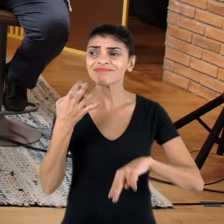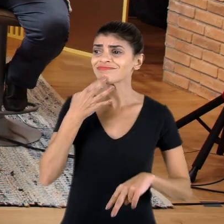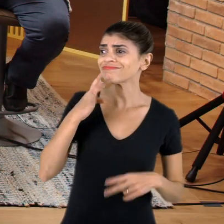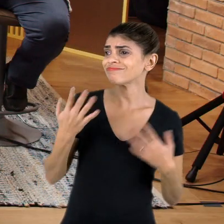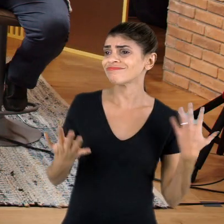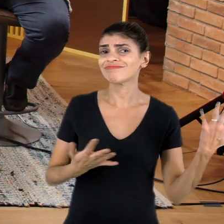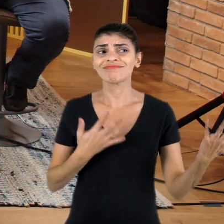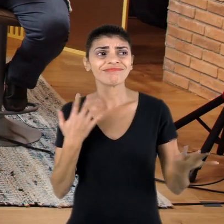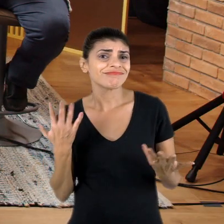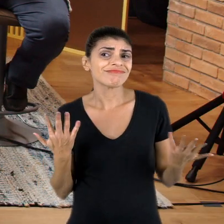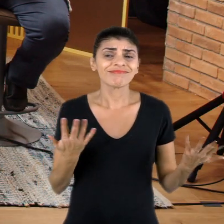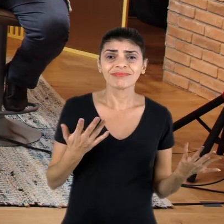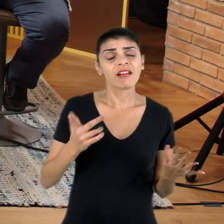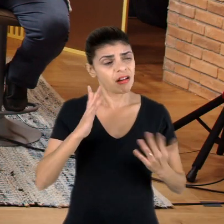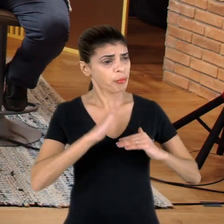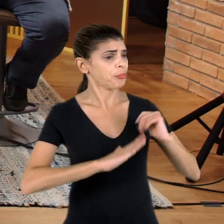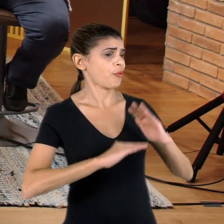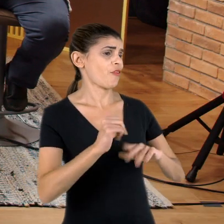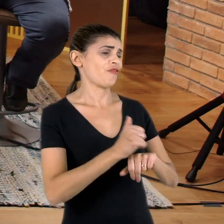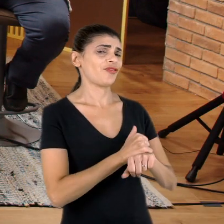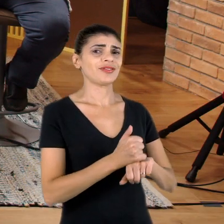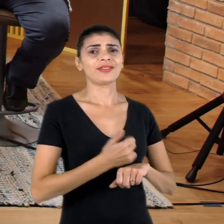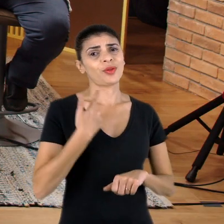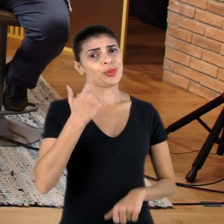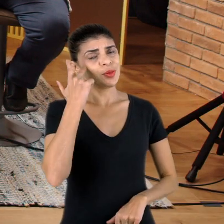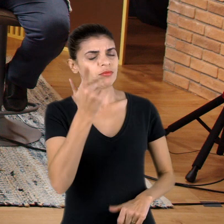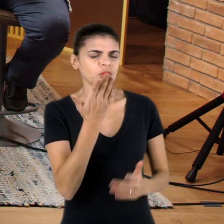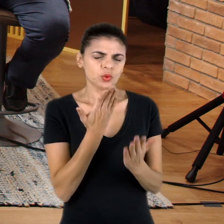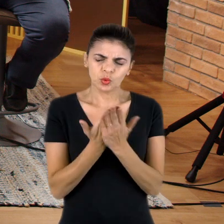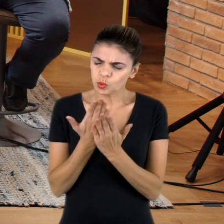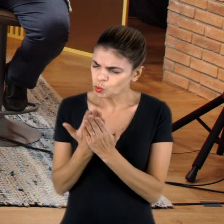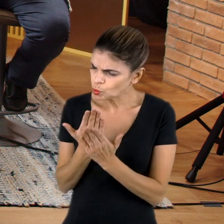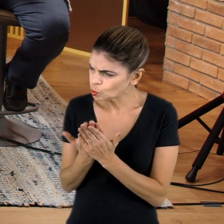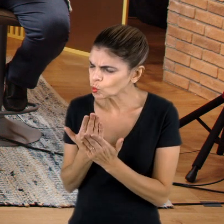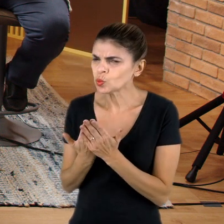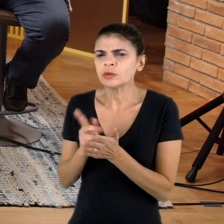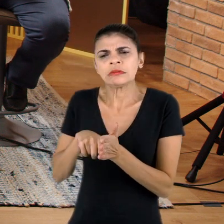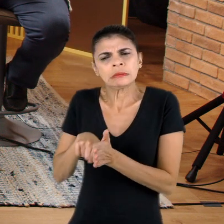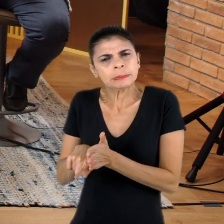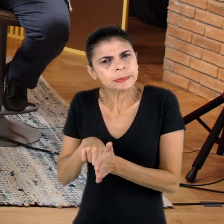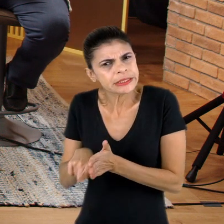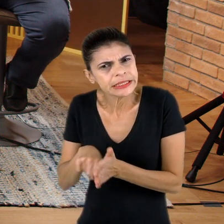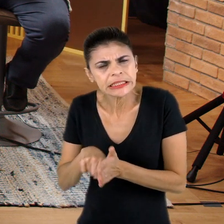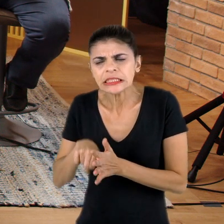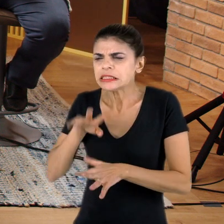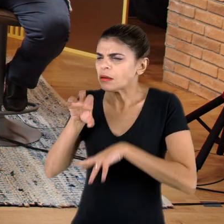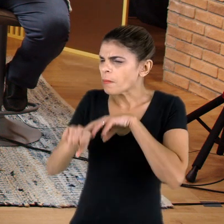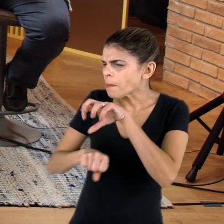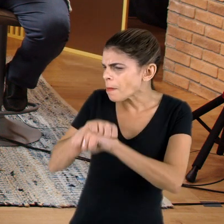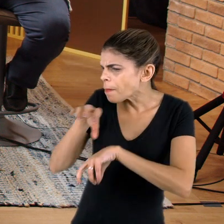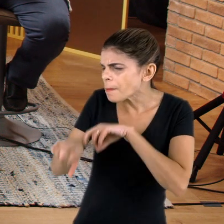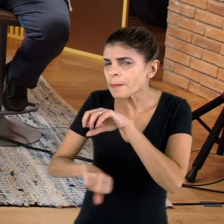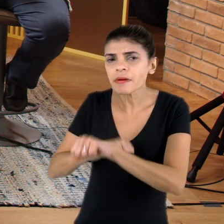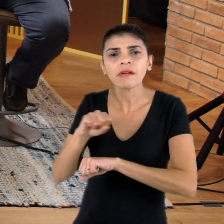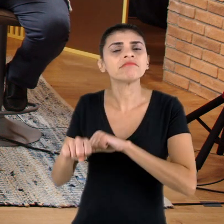É uma dedicação, relação normal da vida. Estuda, pesquisa, né? - De qualquer profissão. Então, eu acho que é isso.